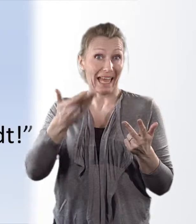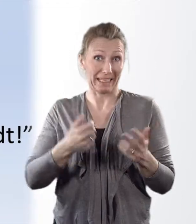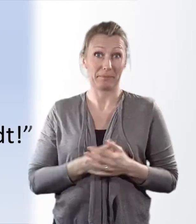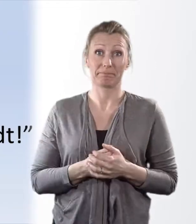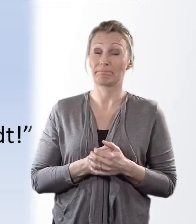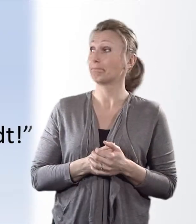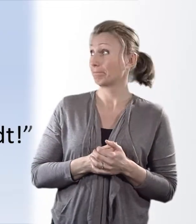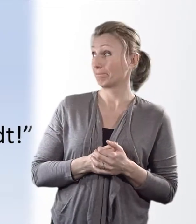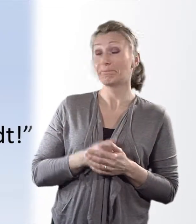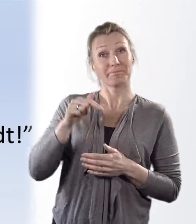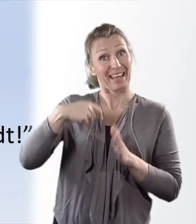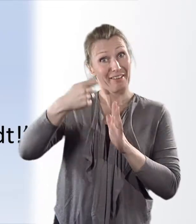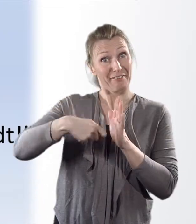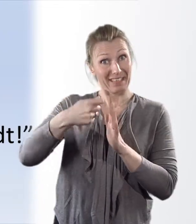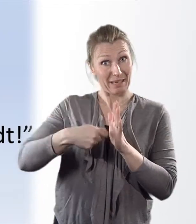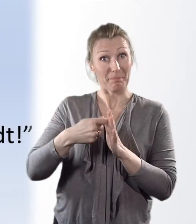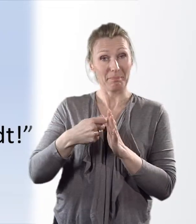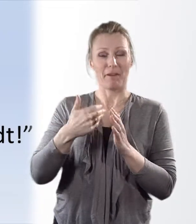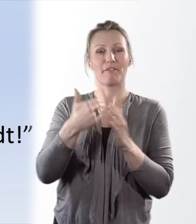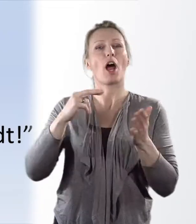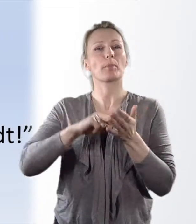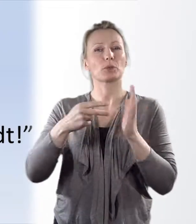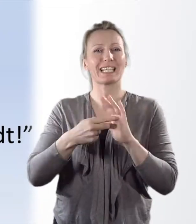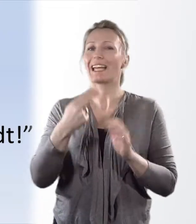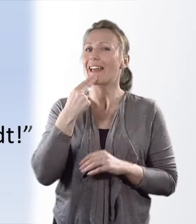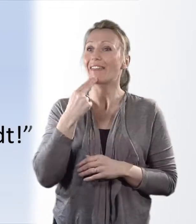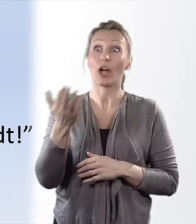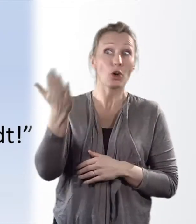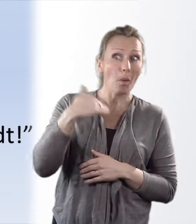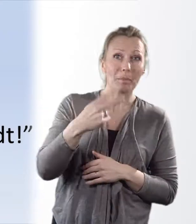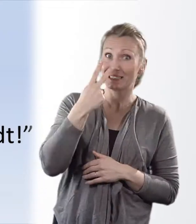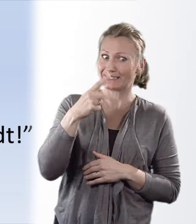Dette er en film fra prosjektet "Kom og se - så godt!"